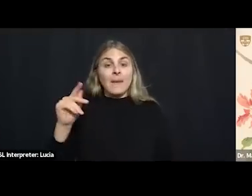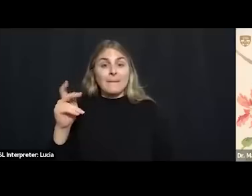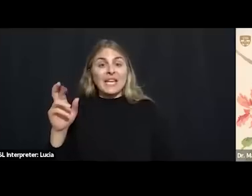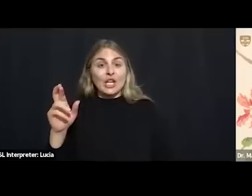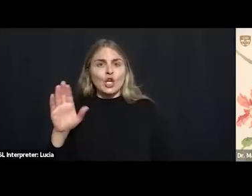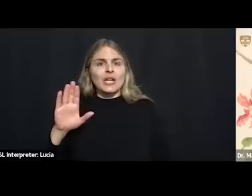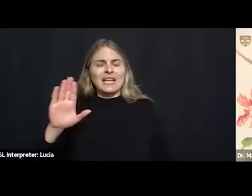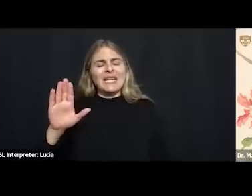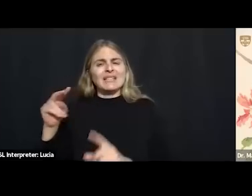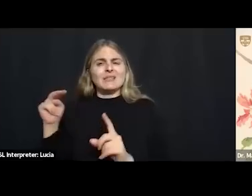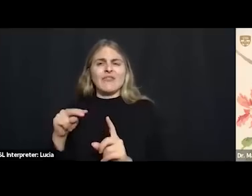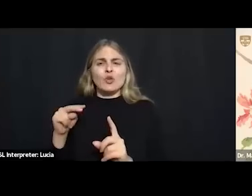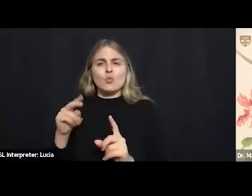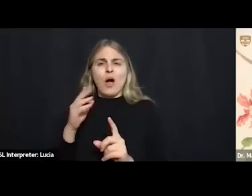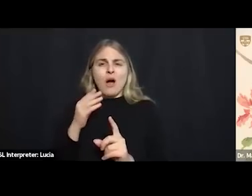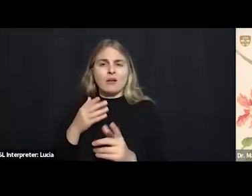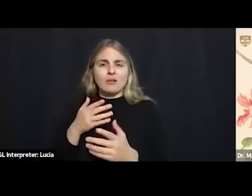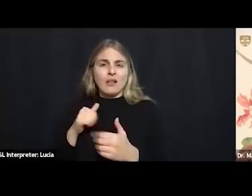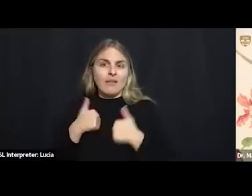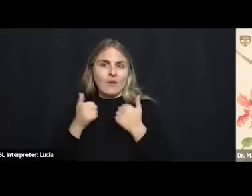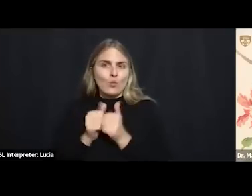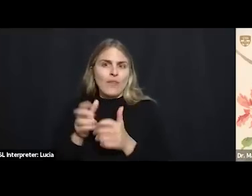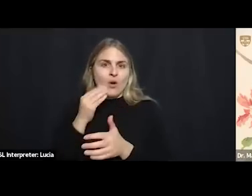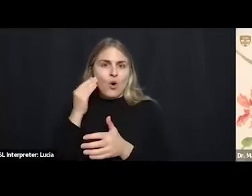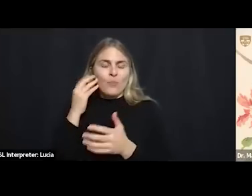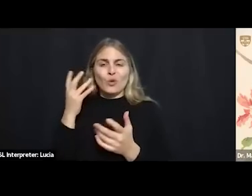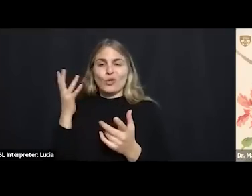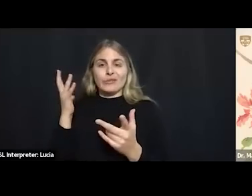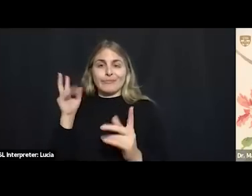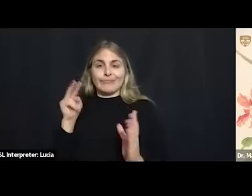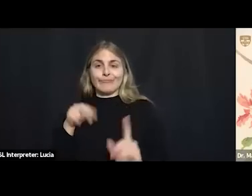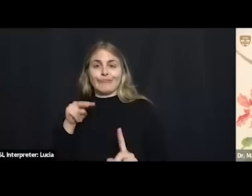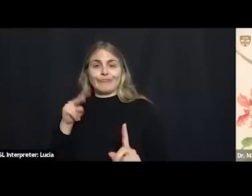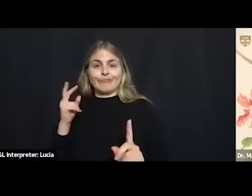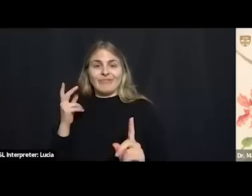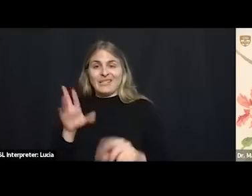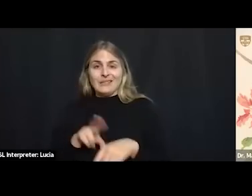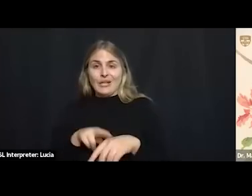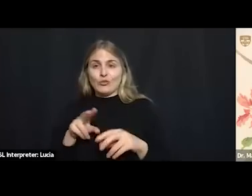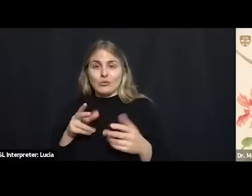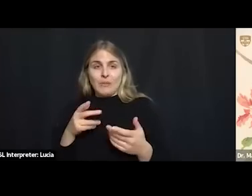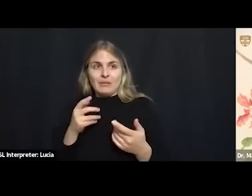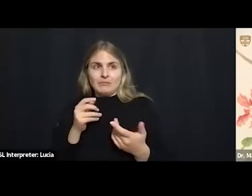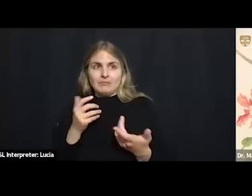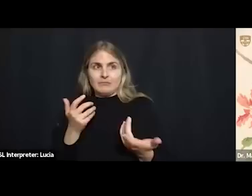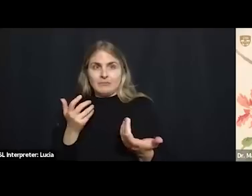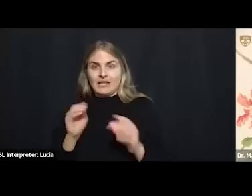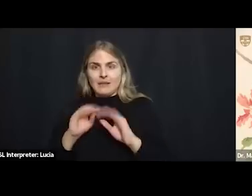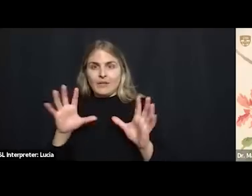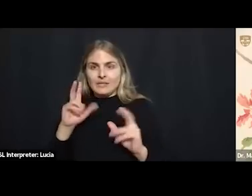en torno al sinhogarismo cuando dijo: "Te encasillan, es natural, y no es de extrañar que la gente no te quiera cerca".